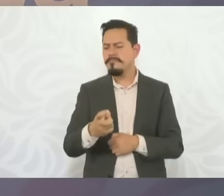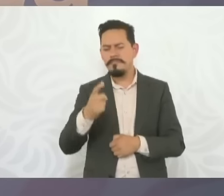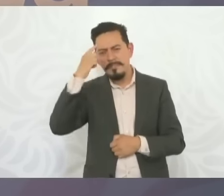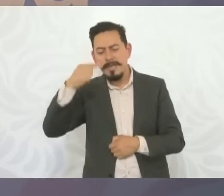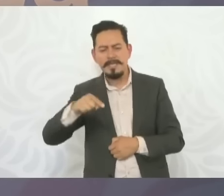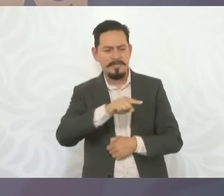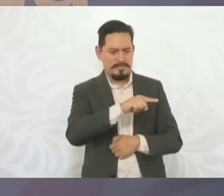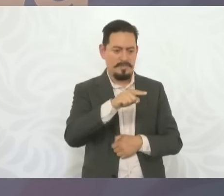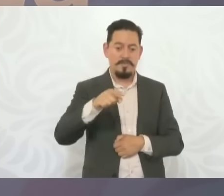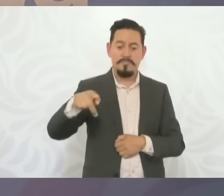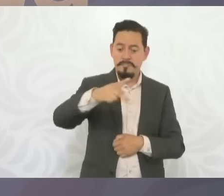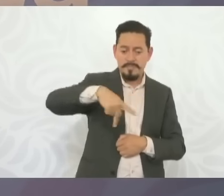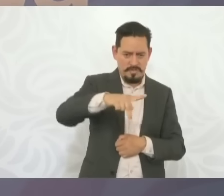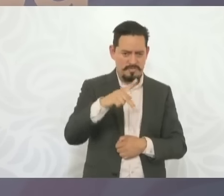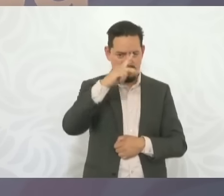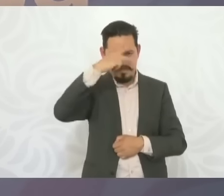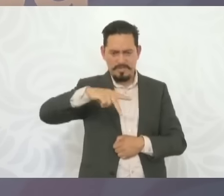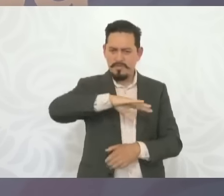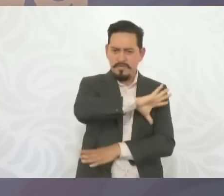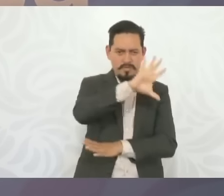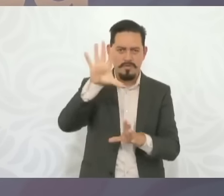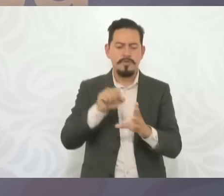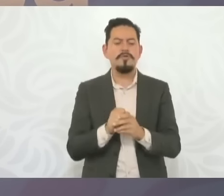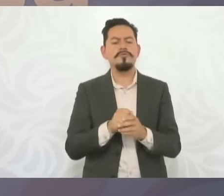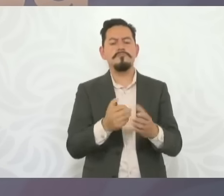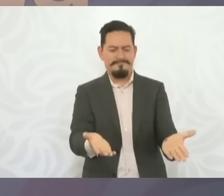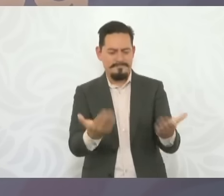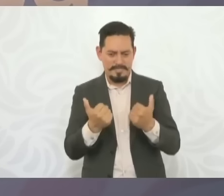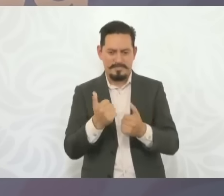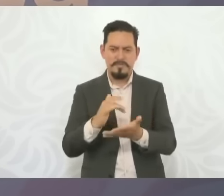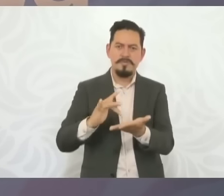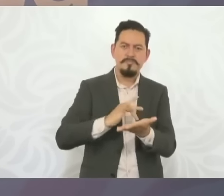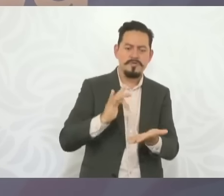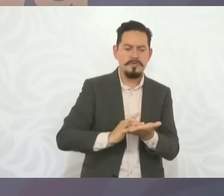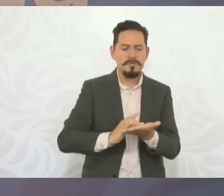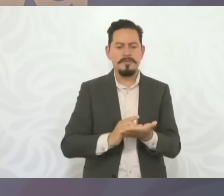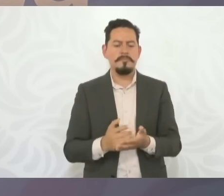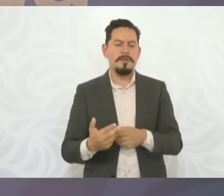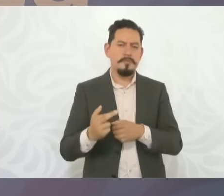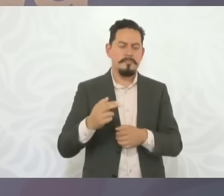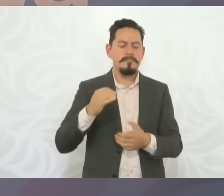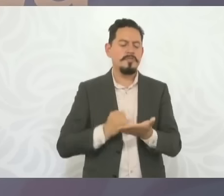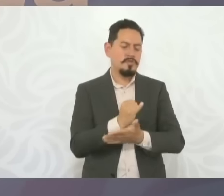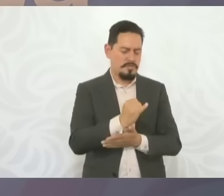pueblo de México confianza plena y respaldo a las disposiciones que el propio gobierno ha tenido que